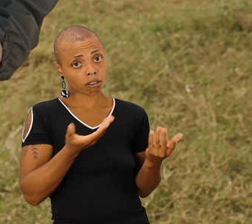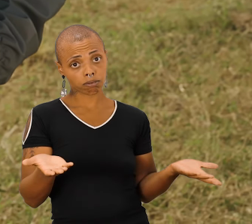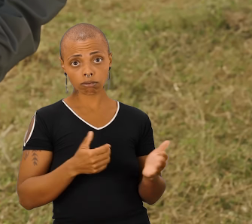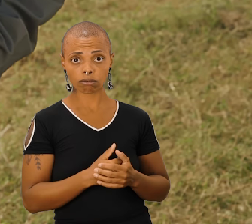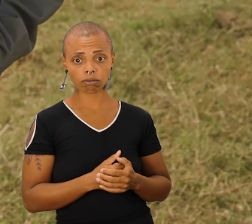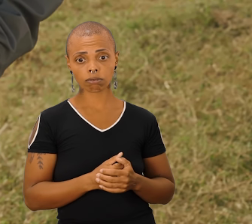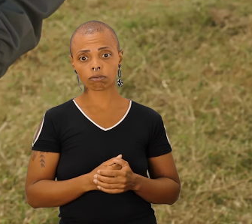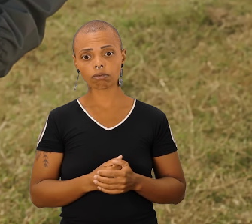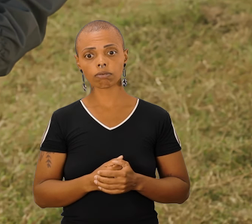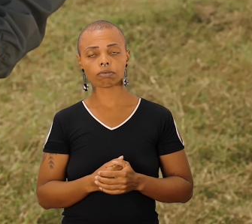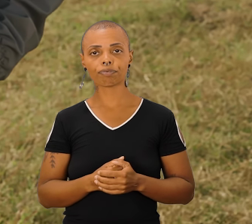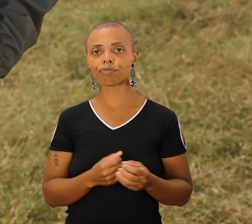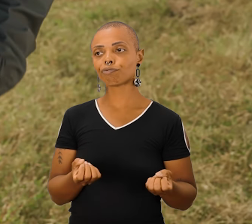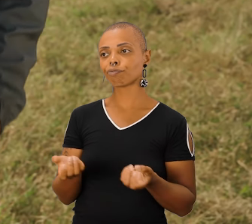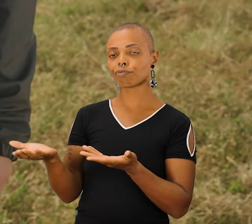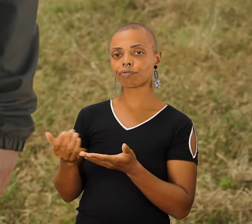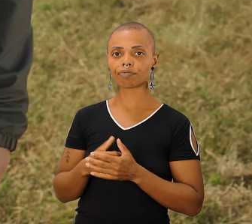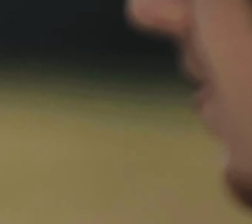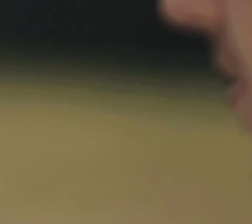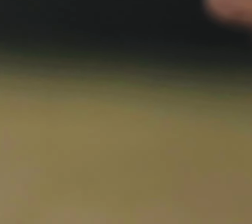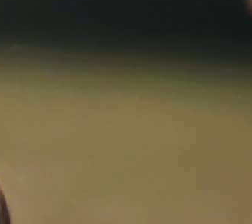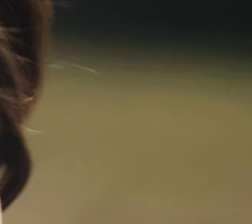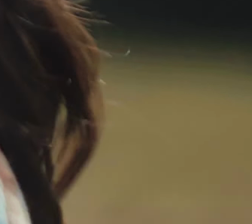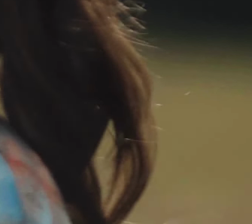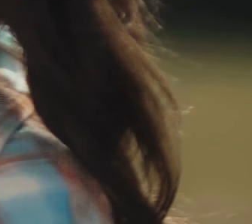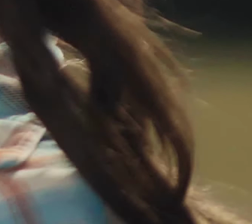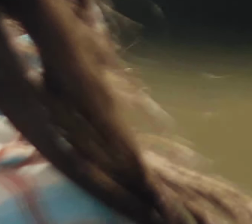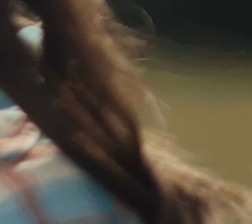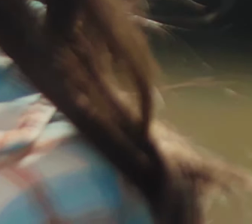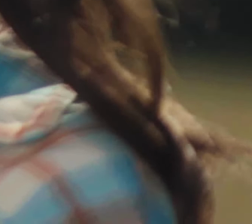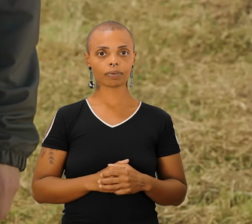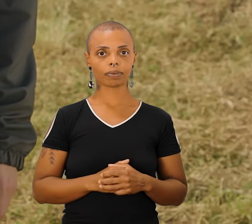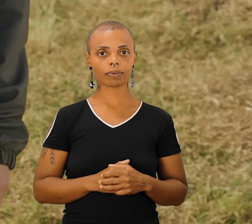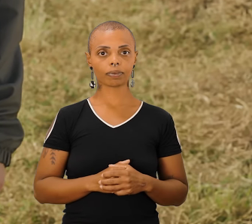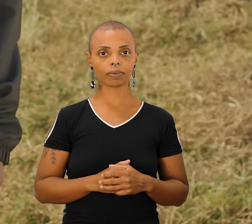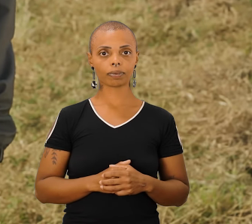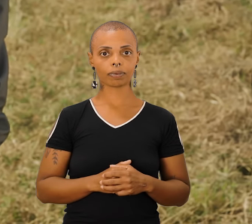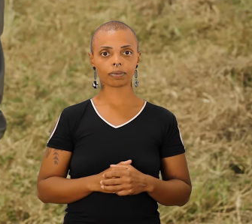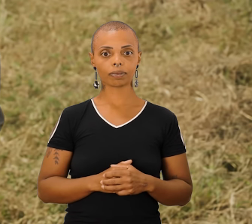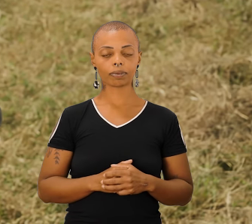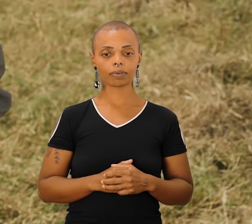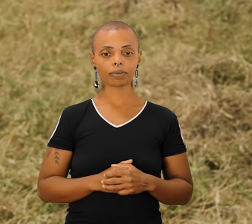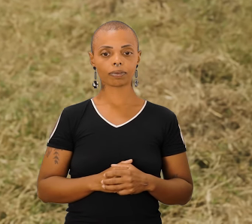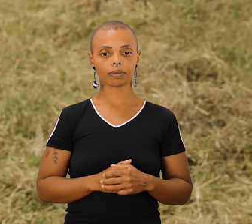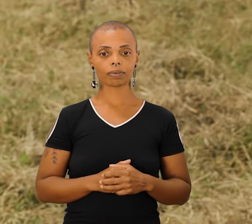Instrumental [Reluzir] Instrumental